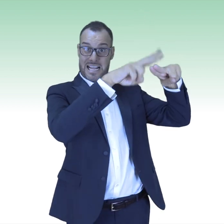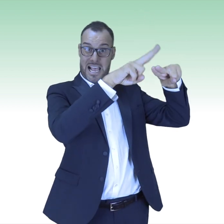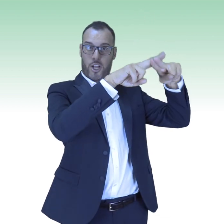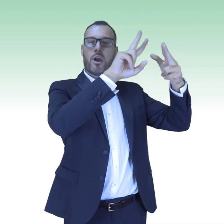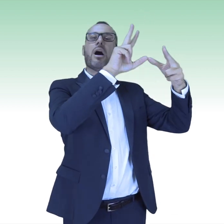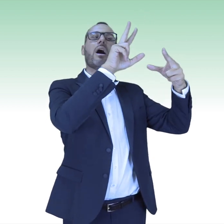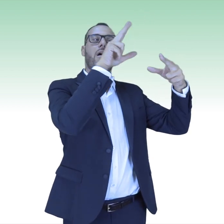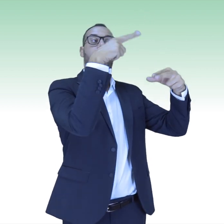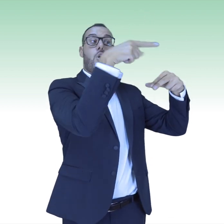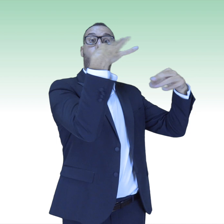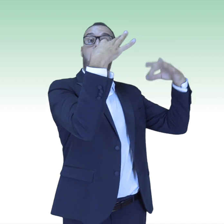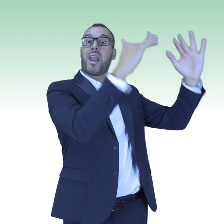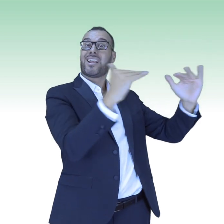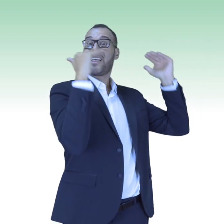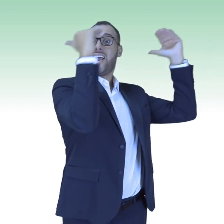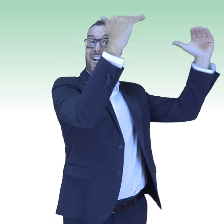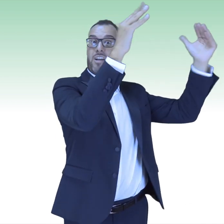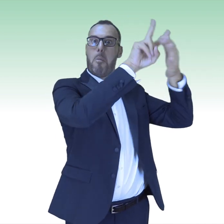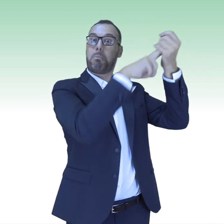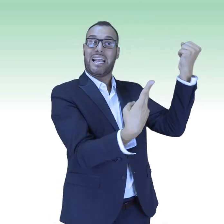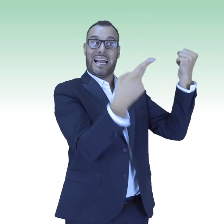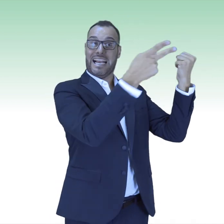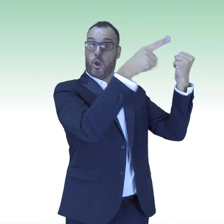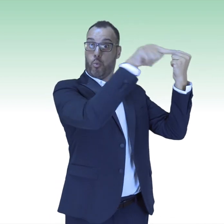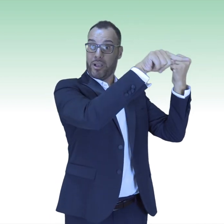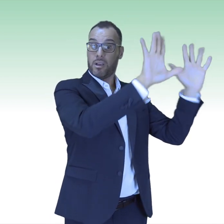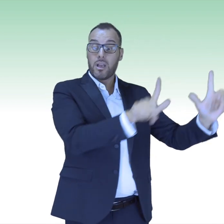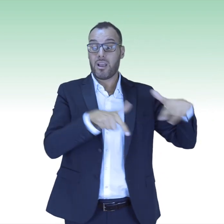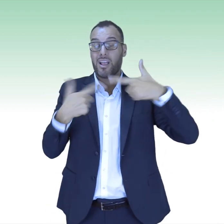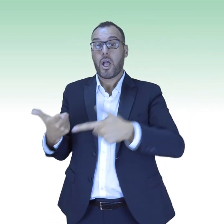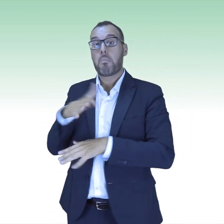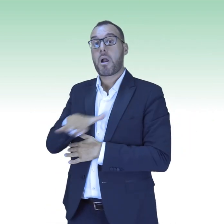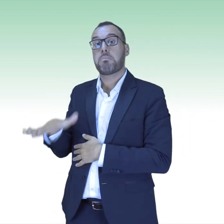inclusiva, di qualità e bilingue, in Italia LIS e italiano,